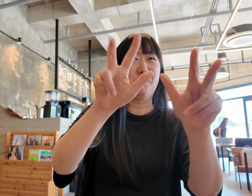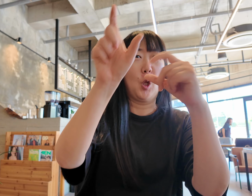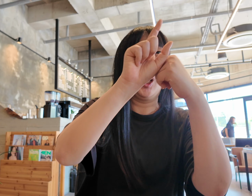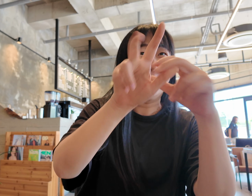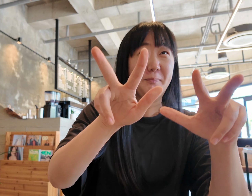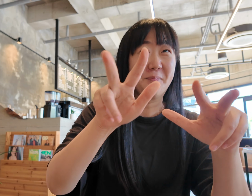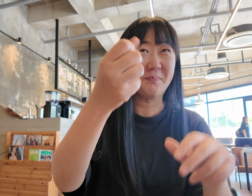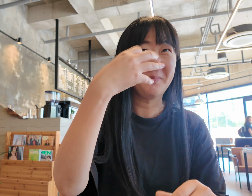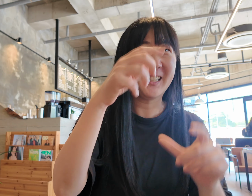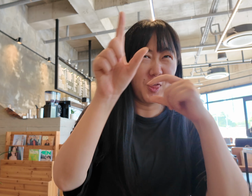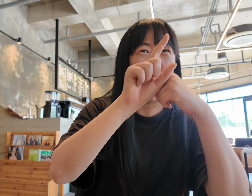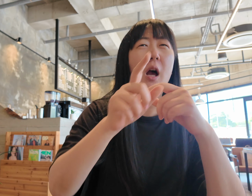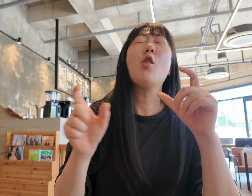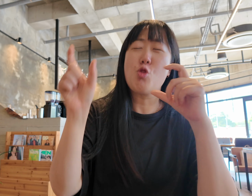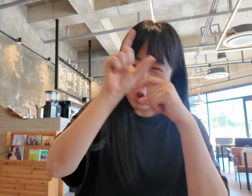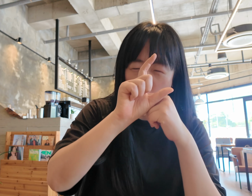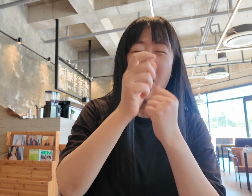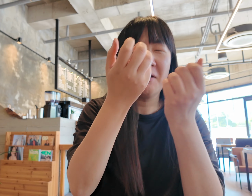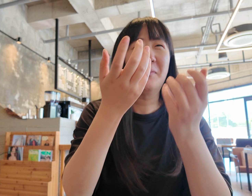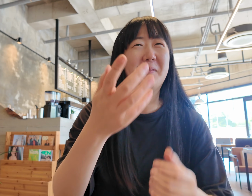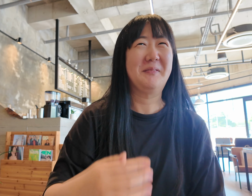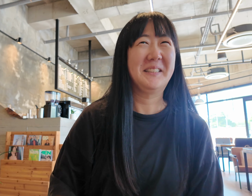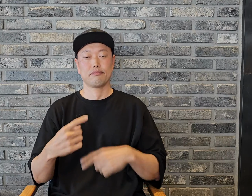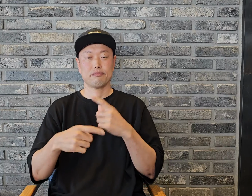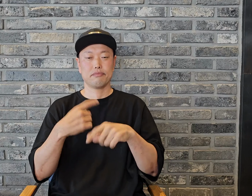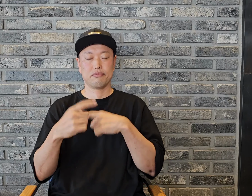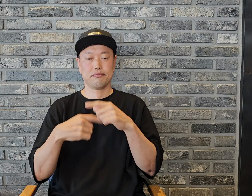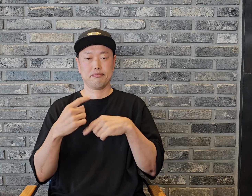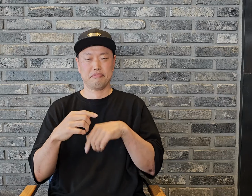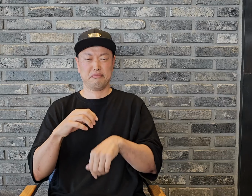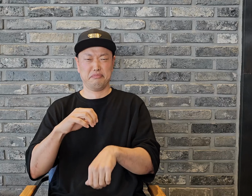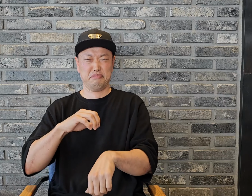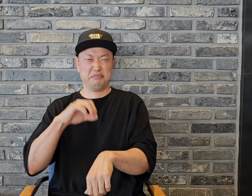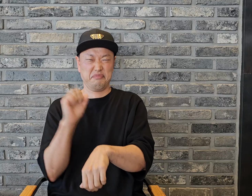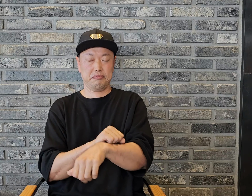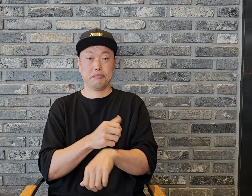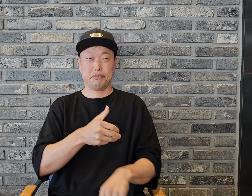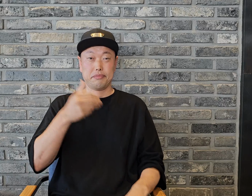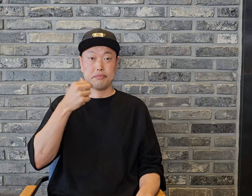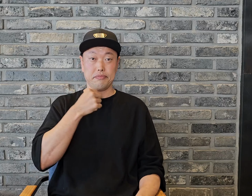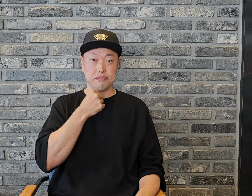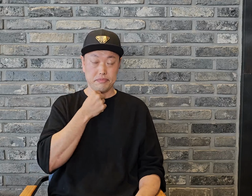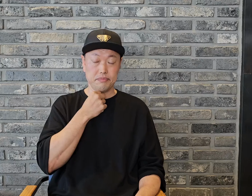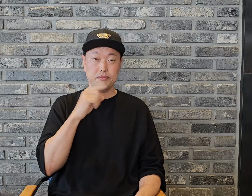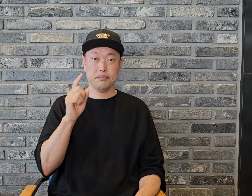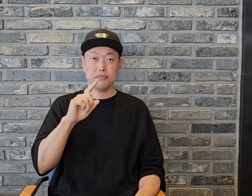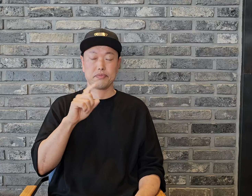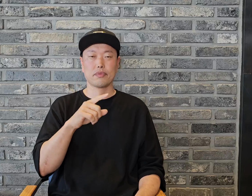Por favor cuéntame más ahora. ¿Quieres ser bueno en el lenguaje de señas?